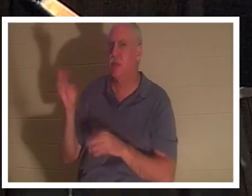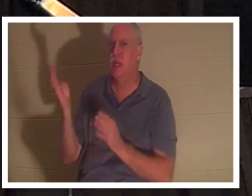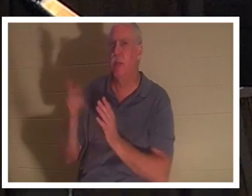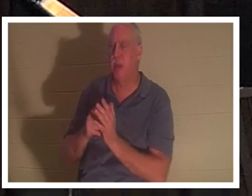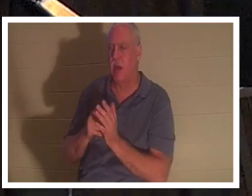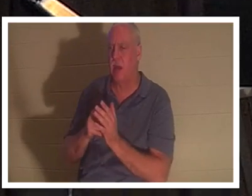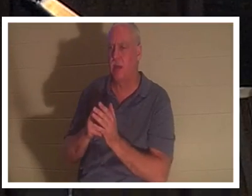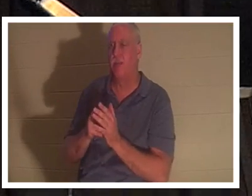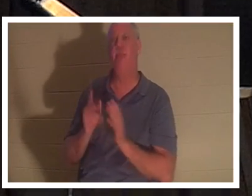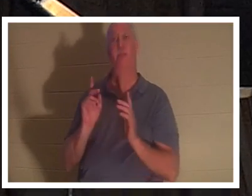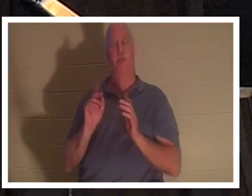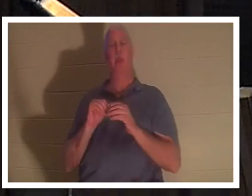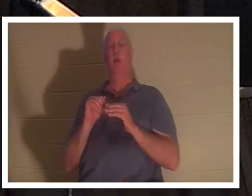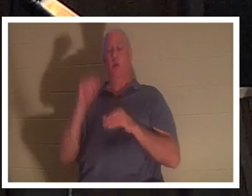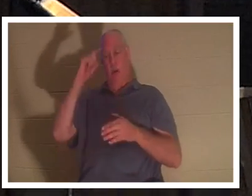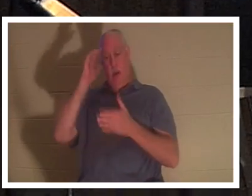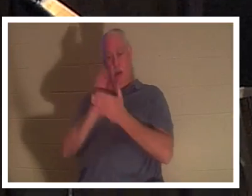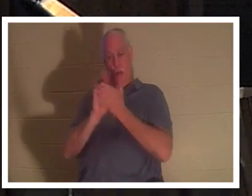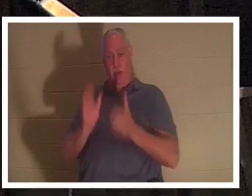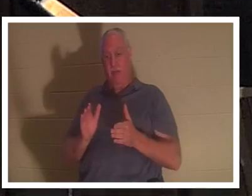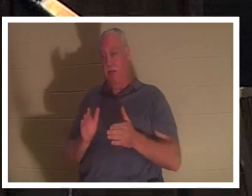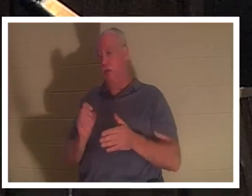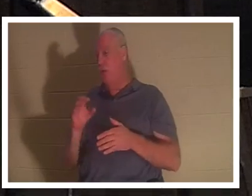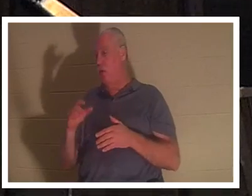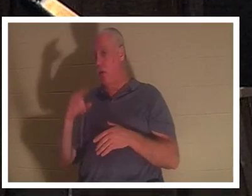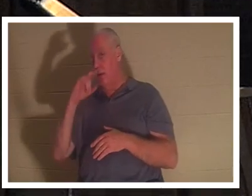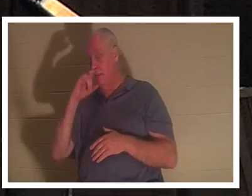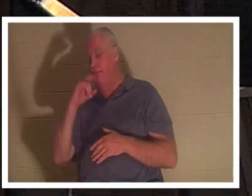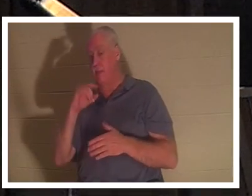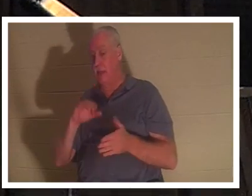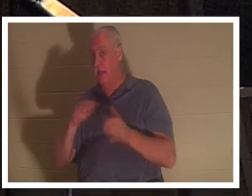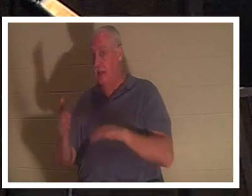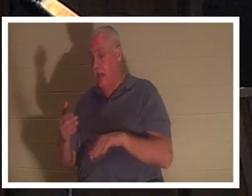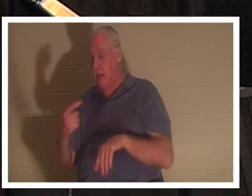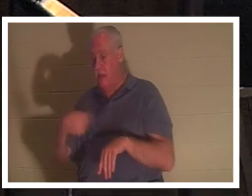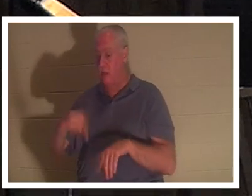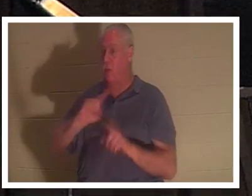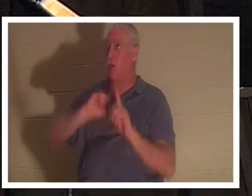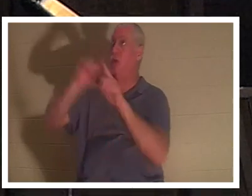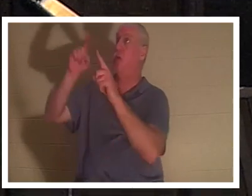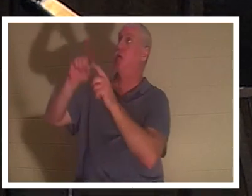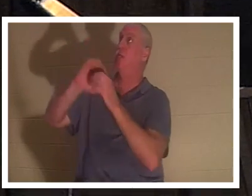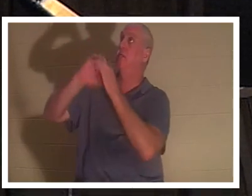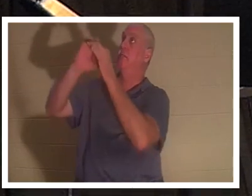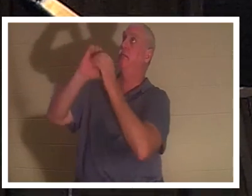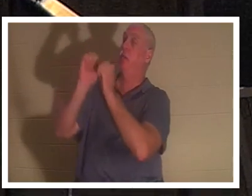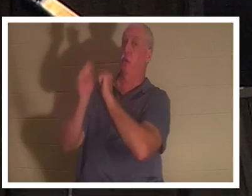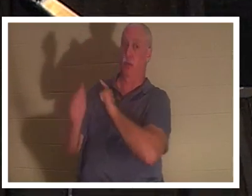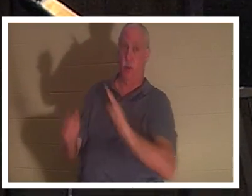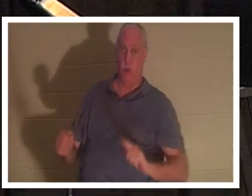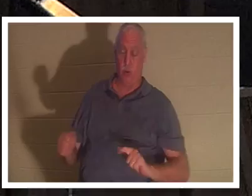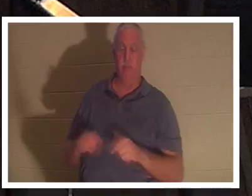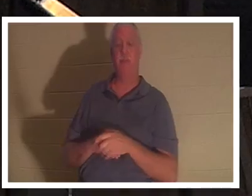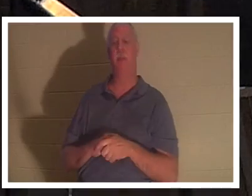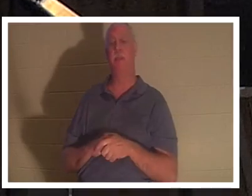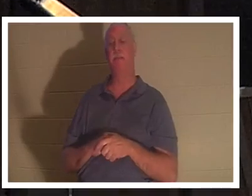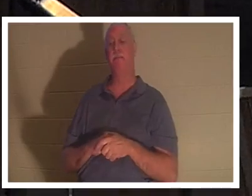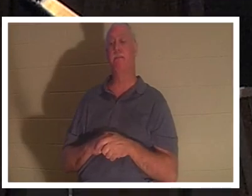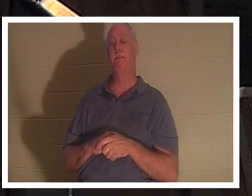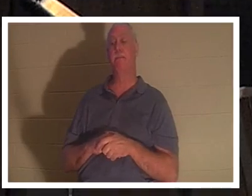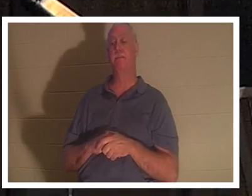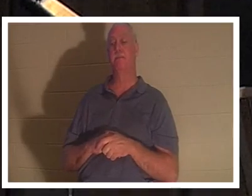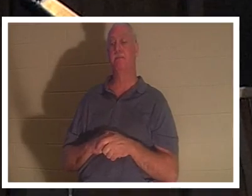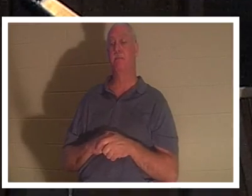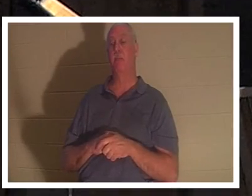या बच्चा मर जाता है, तो हम प्रभु के साथ रहने जाते हैं। प्रभु यीशु के अनुसार, एक व्यक्ति तभी मृत है,